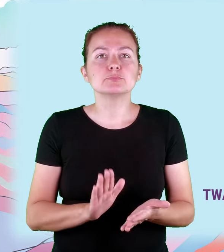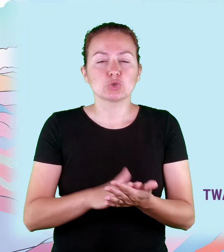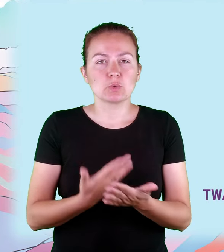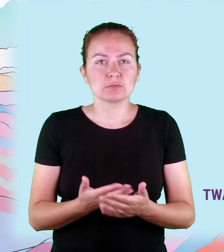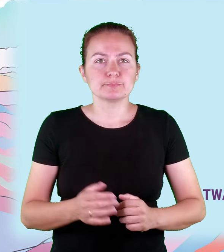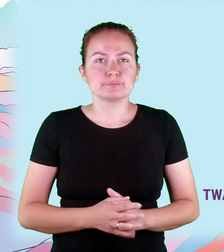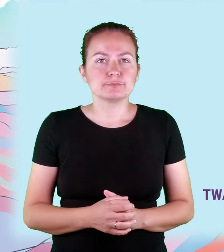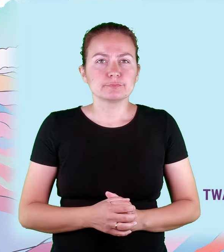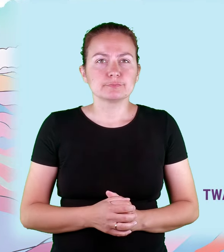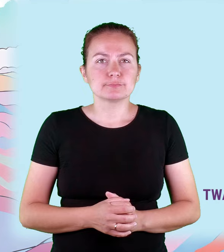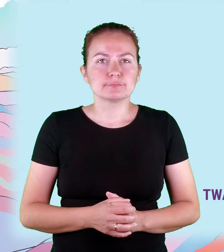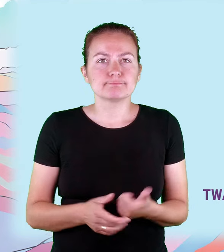Przykłady: